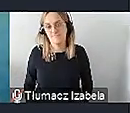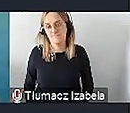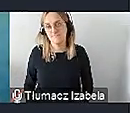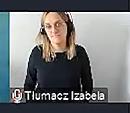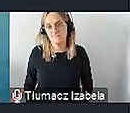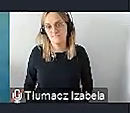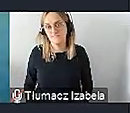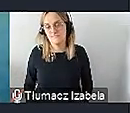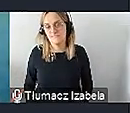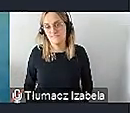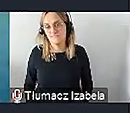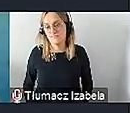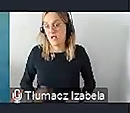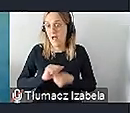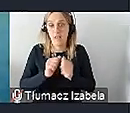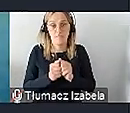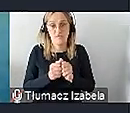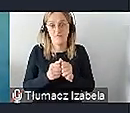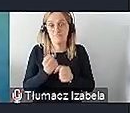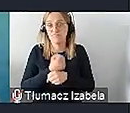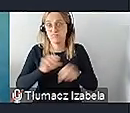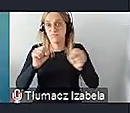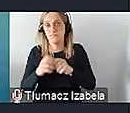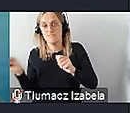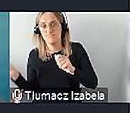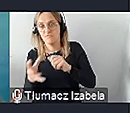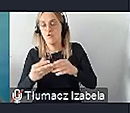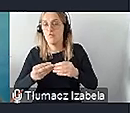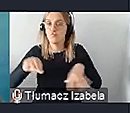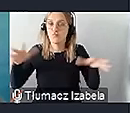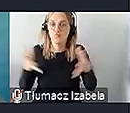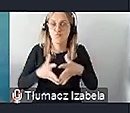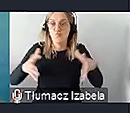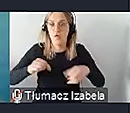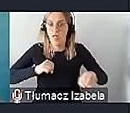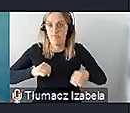Albo potrzebujemy dynamitu, czyli dużej energii, żeby sobie poradzić z tym problemem.